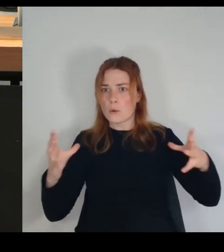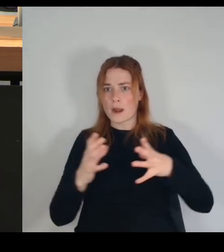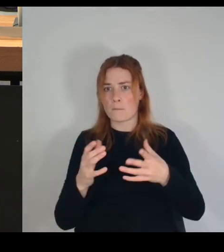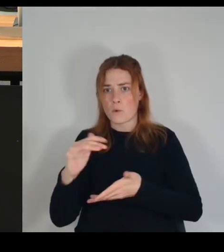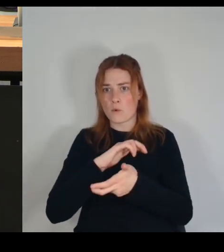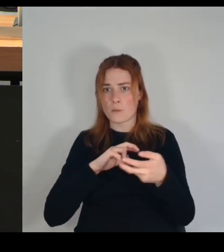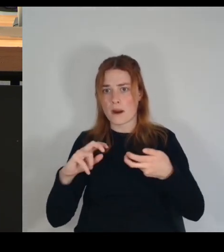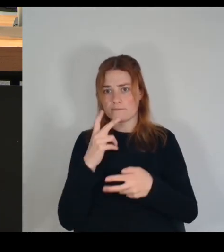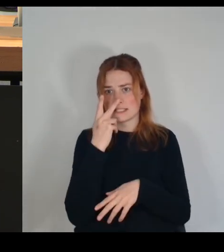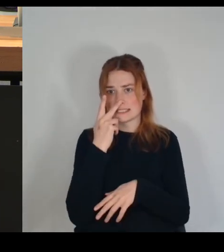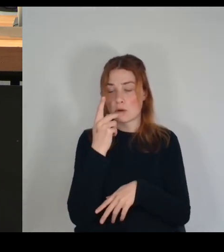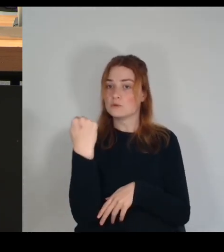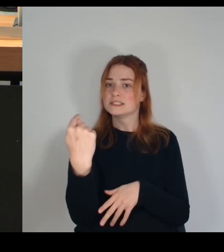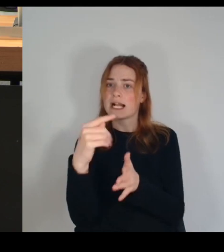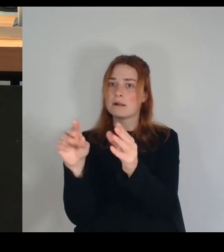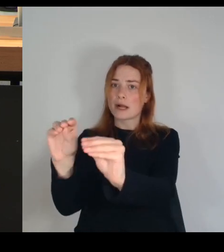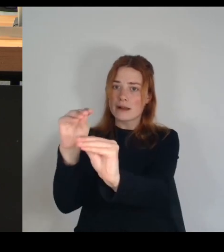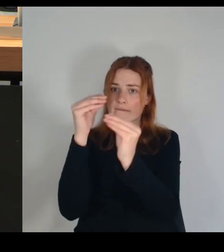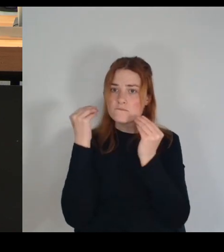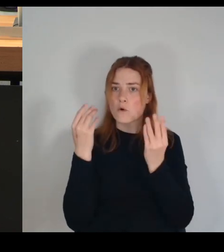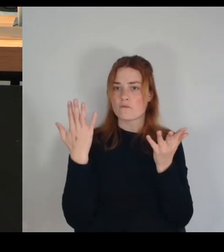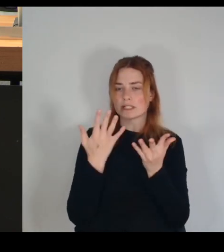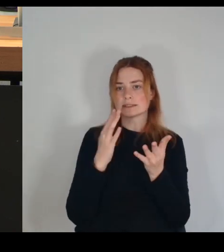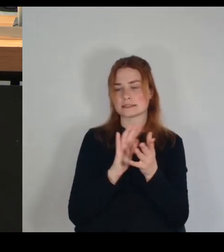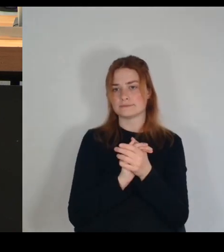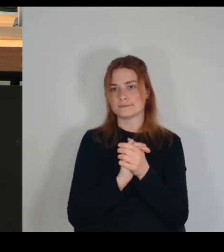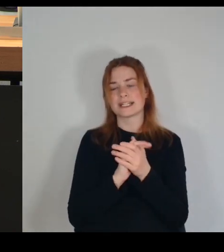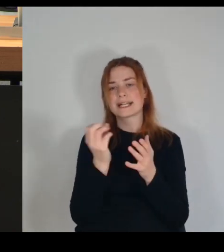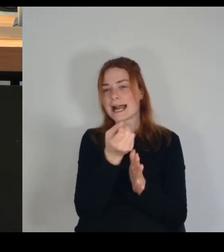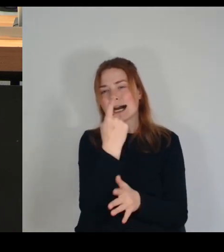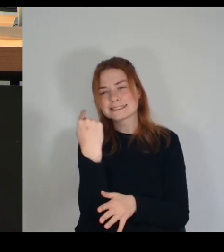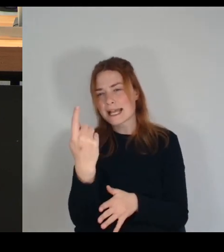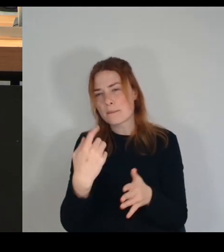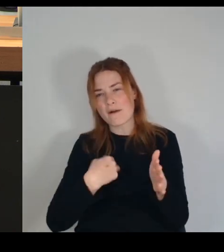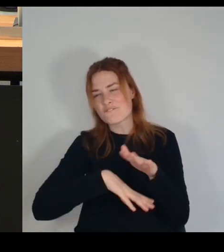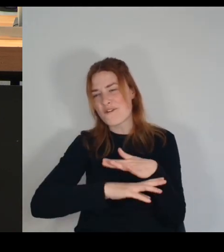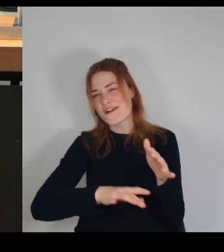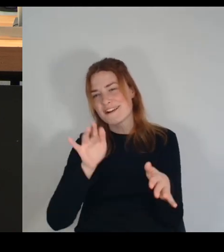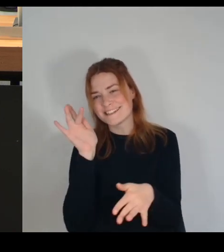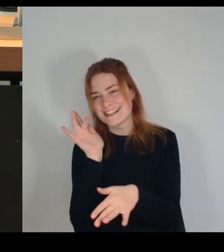sind, dass es mehr Zuwanderung gibt. Andere sind dafür, dass es mehr gibt.